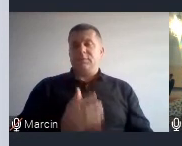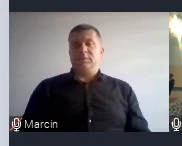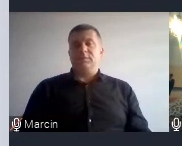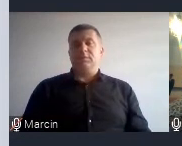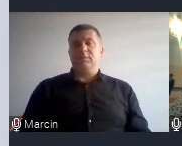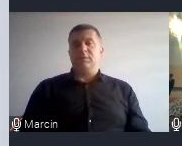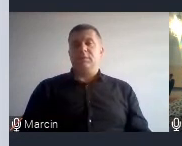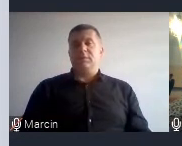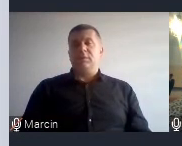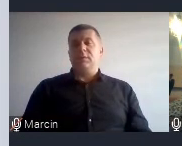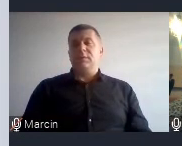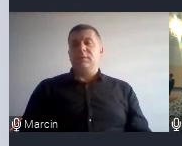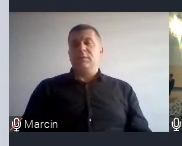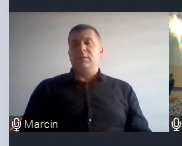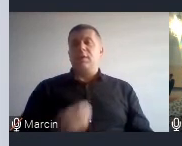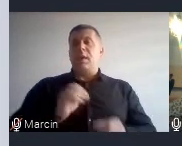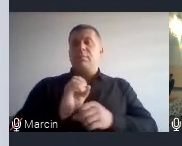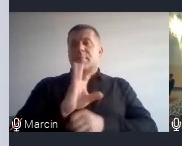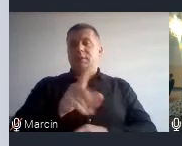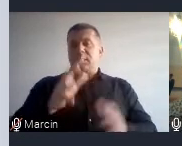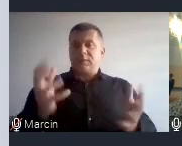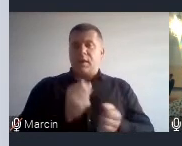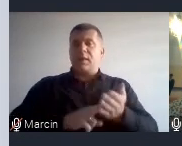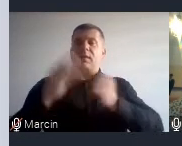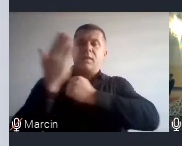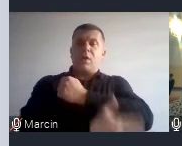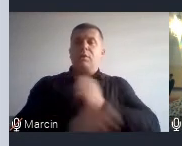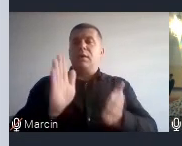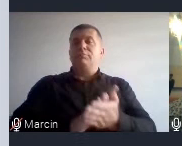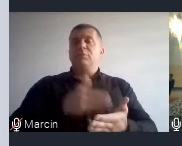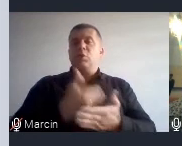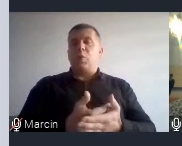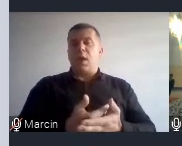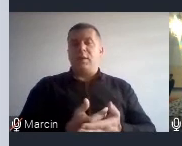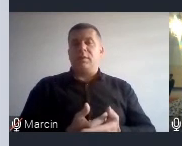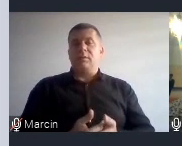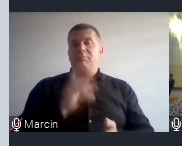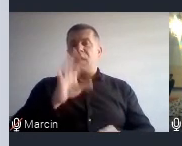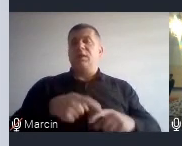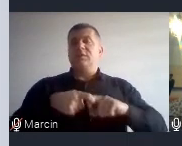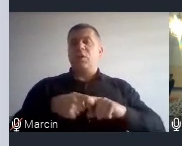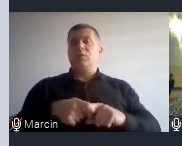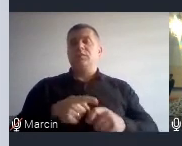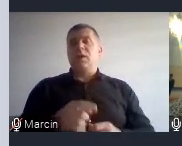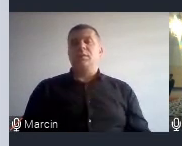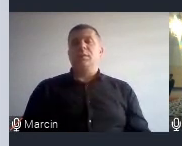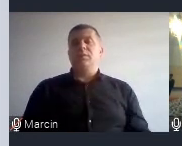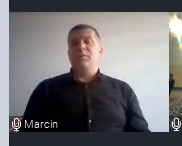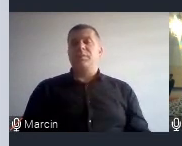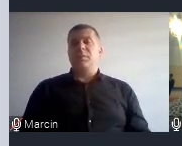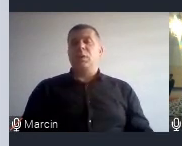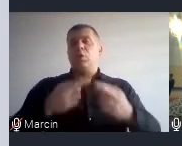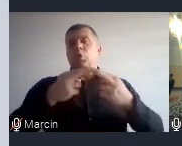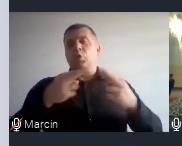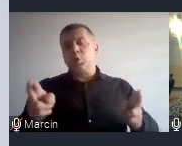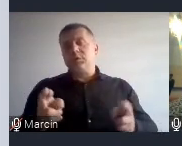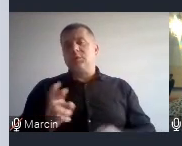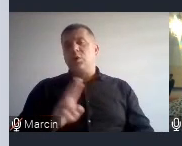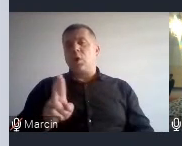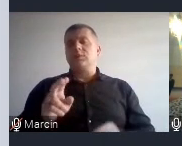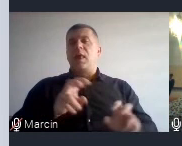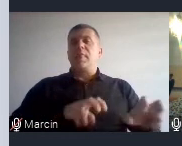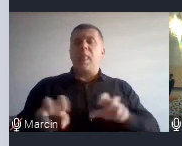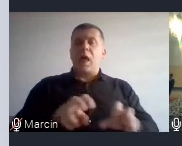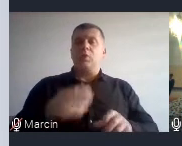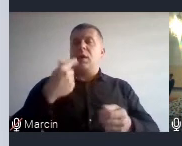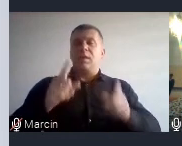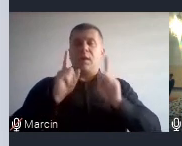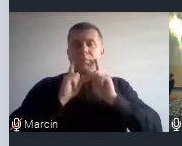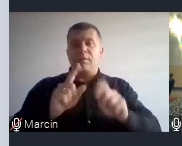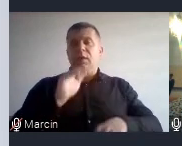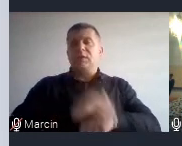W prezentacji znajdziecie na końcu przykłady zawiązane z różnego rodzaju naruszeniami, nieprawidłowościami w zamówieniach.